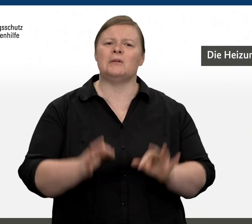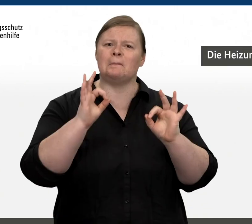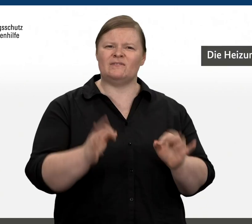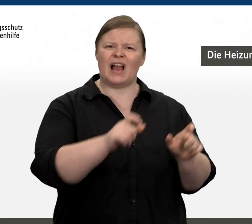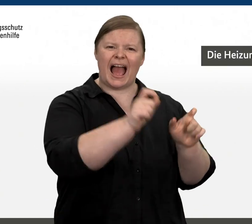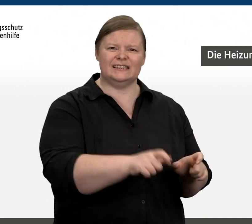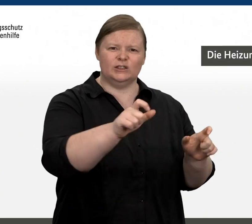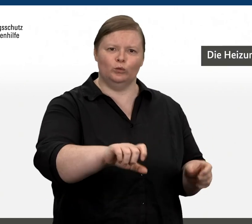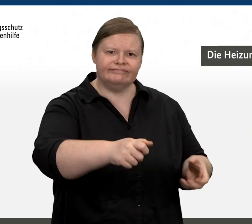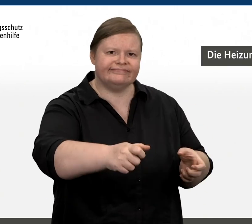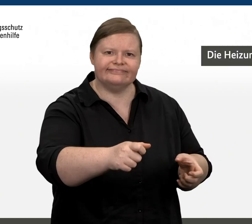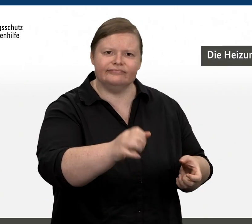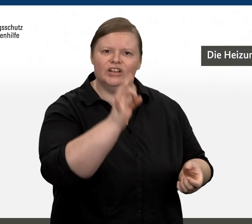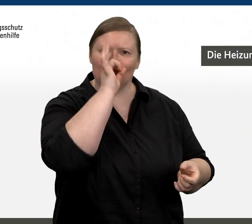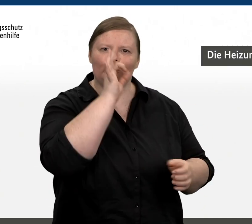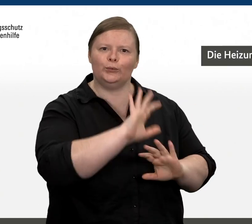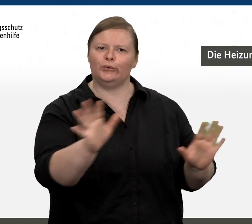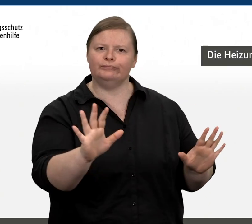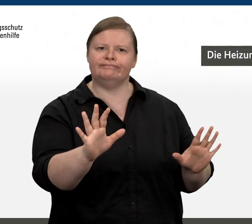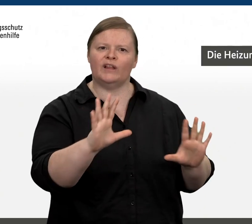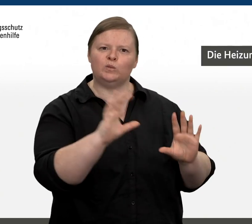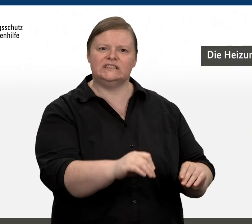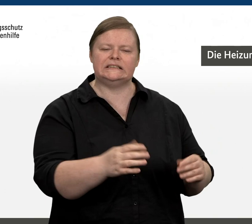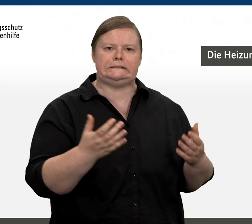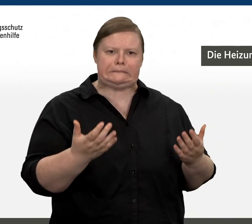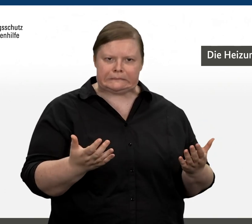Die Heizung fällt aus